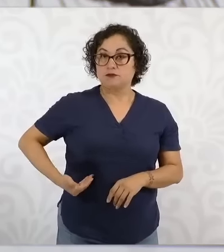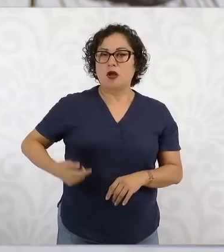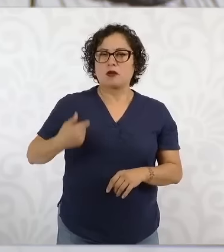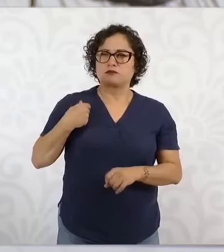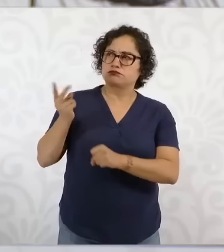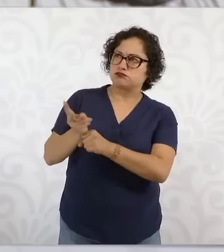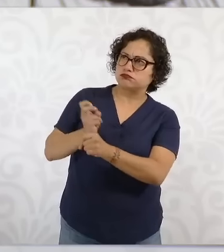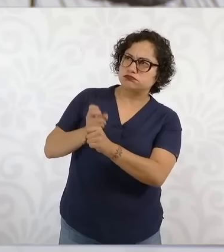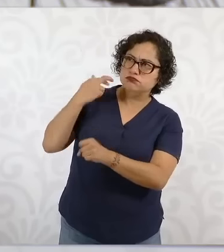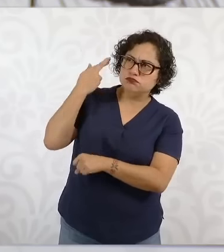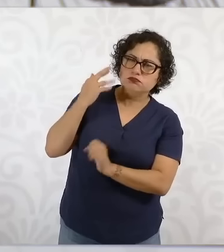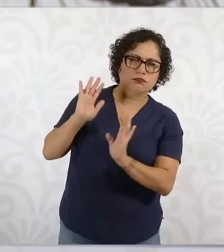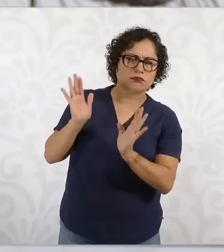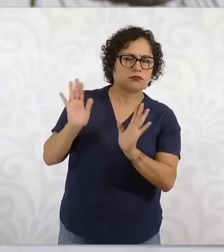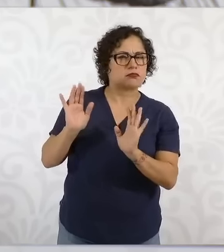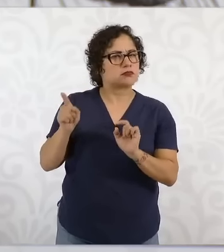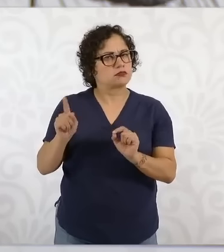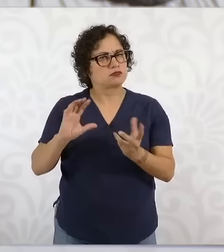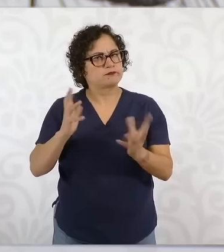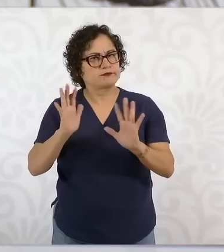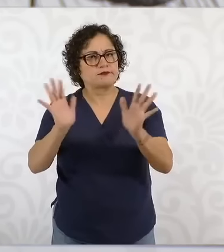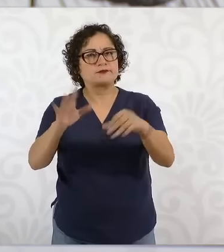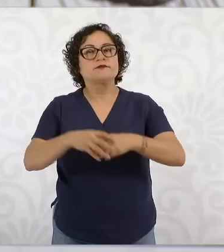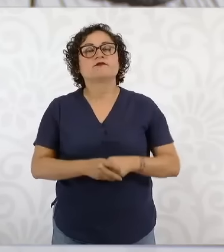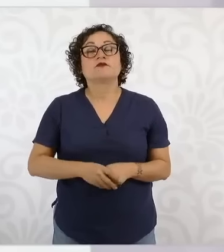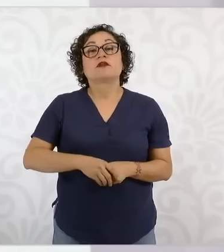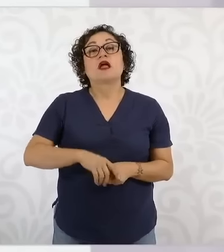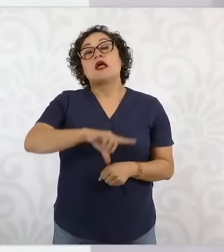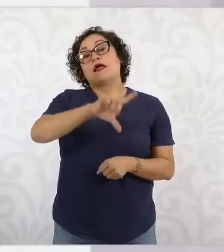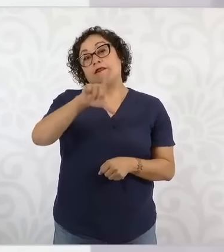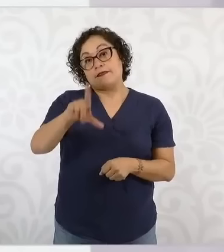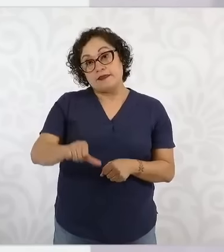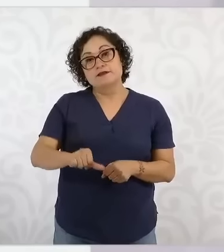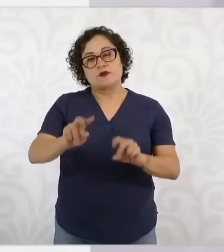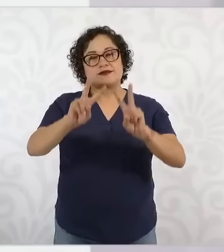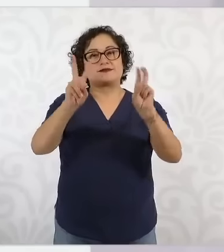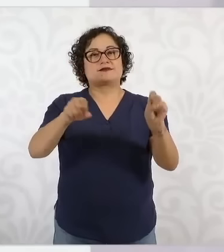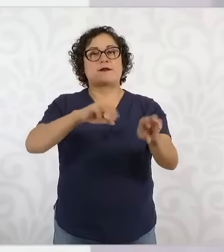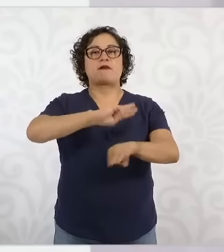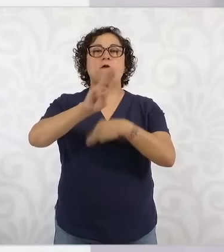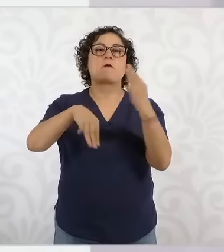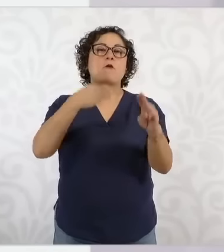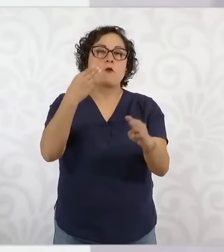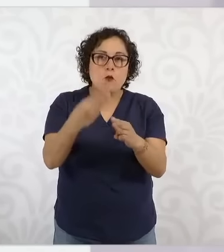cuando se da la oportunidad del mundial y con las exposiciones que nosotros enviamos a España,